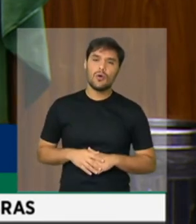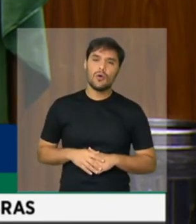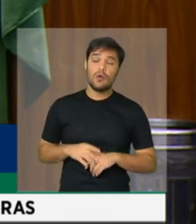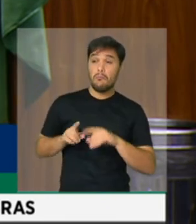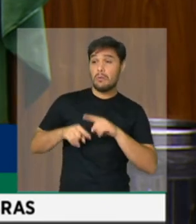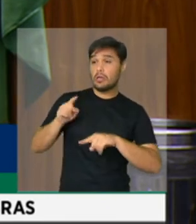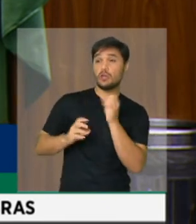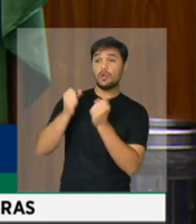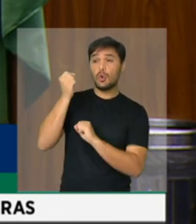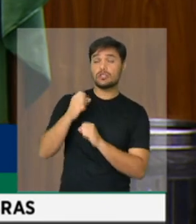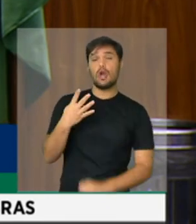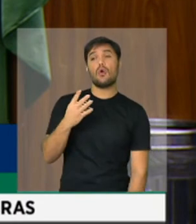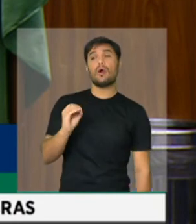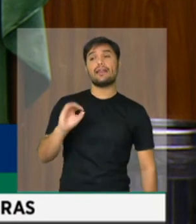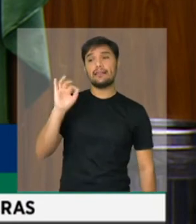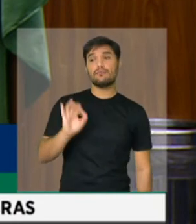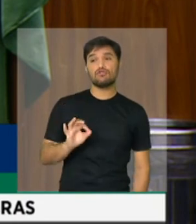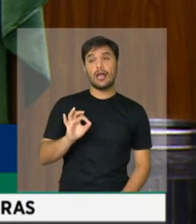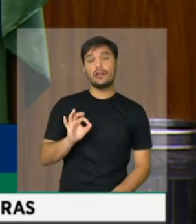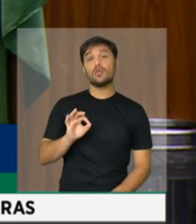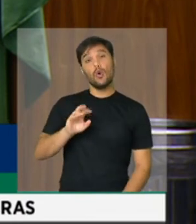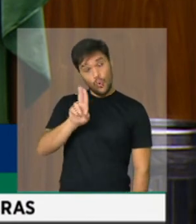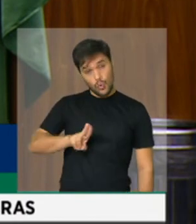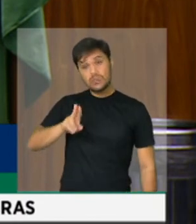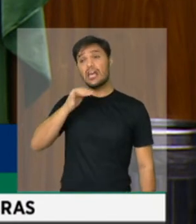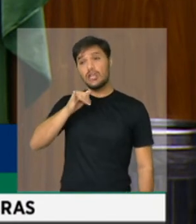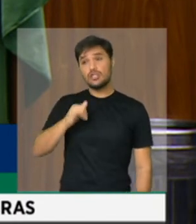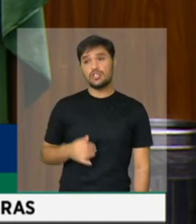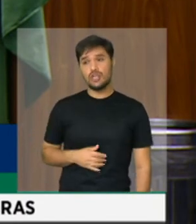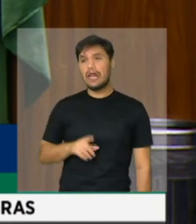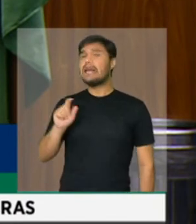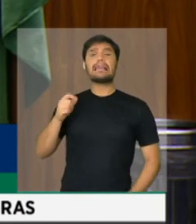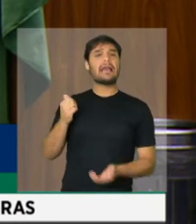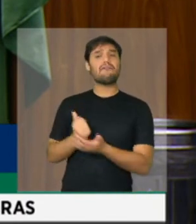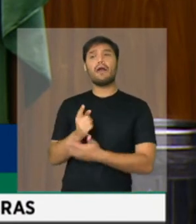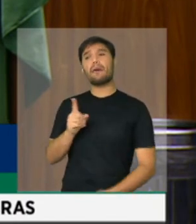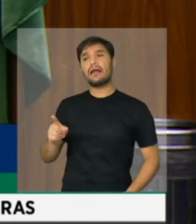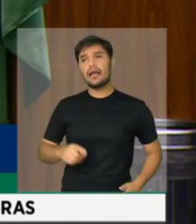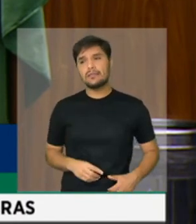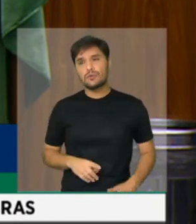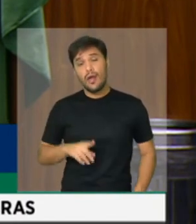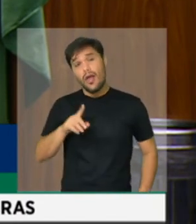CUSTO DO SETOR PRODUTIVO. O INSUMO DA INDÚSTRIA, 40% VEM DA ENERGIA. QUEM VAI PAGAR ESSA CONTA? É O CIDADÃO MAIS